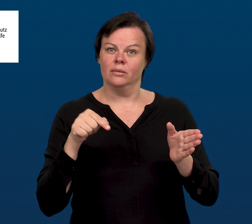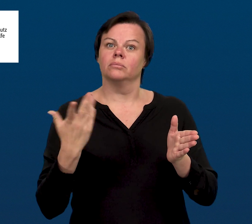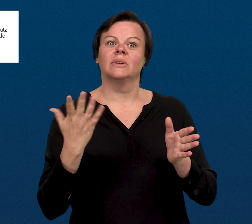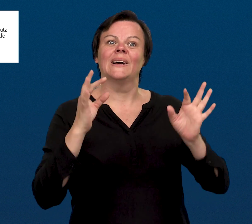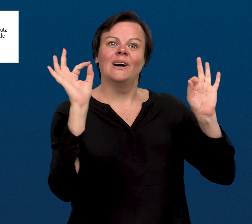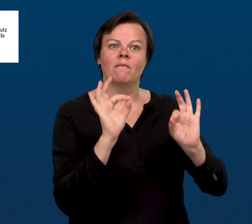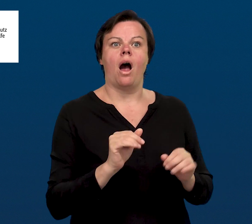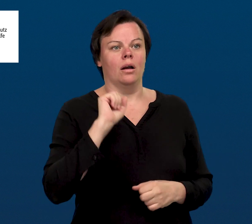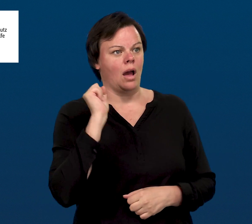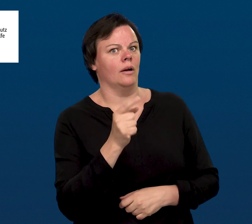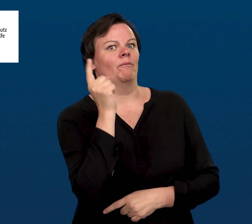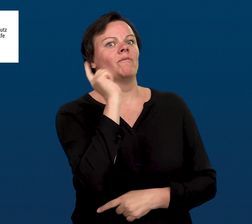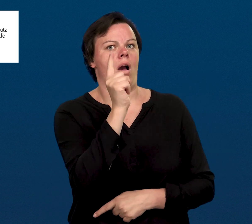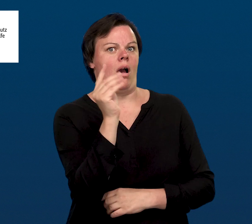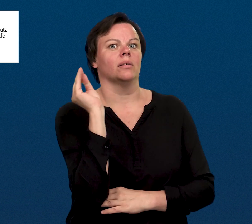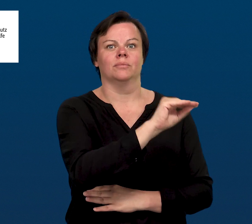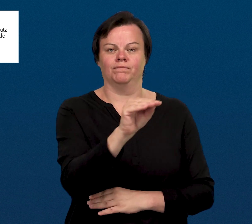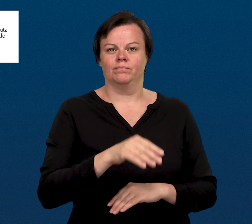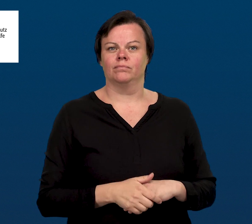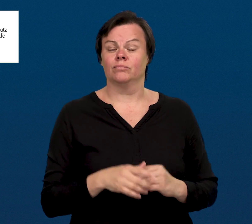um vor Gefahren gewarnt zu werden.